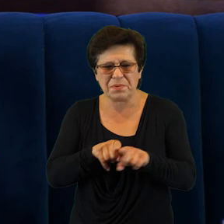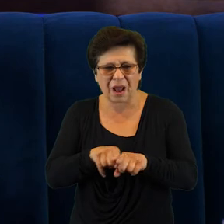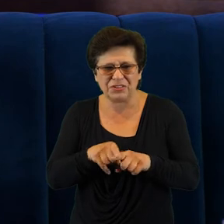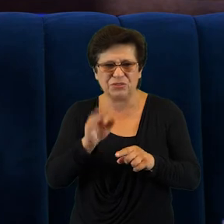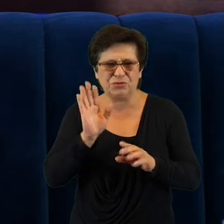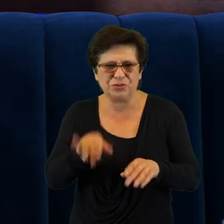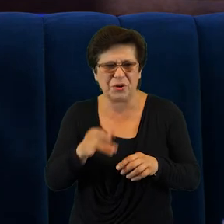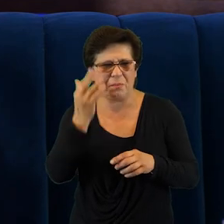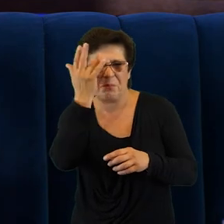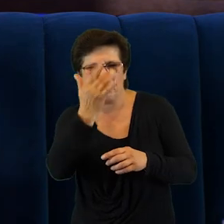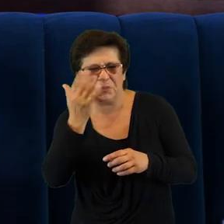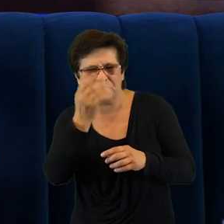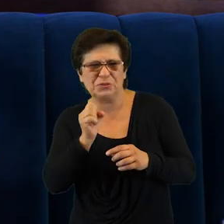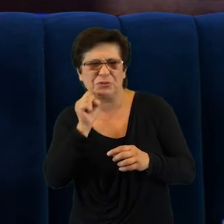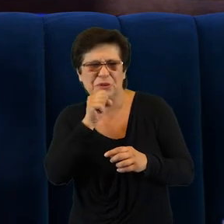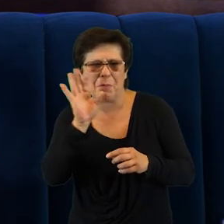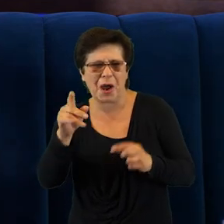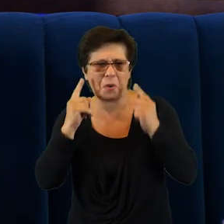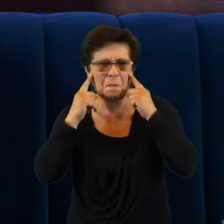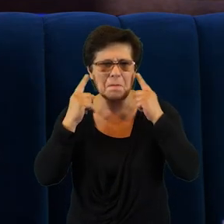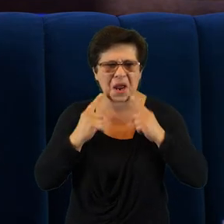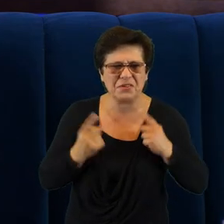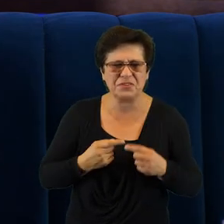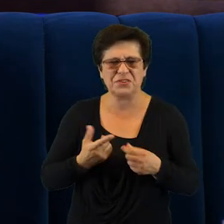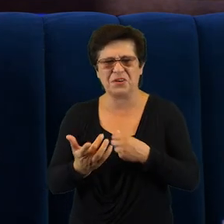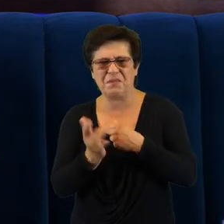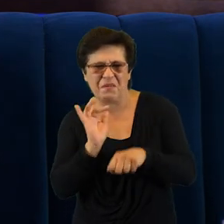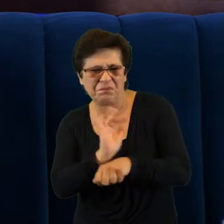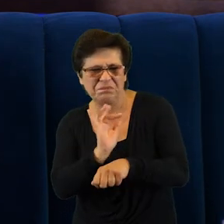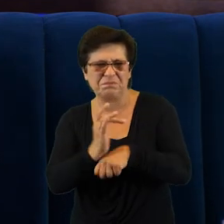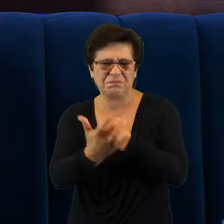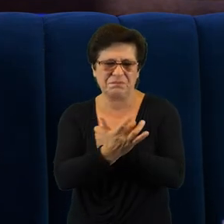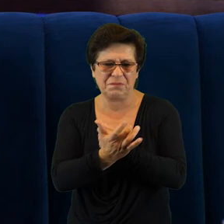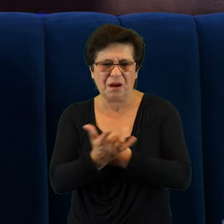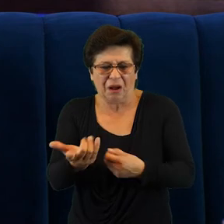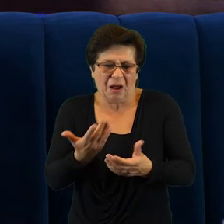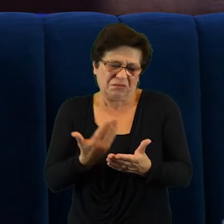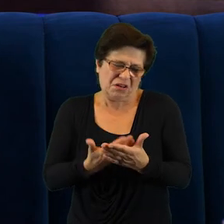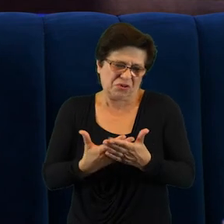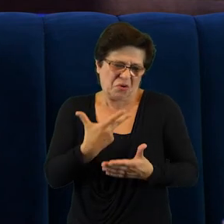chodzą w chałatach, mają pejsy i tak dalej. To go ośmieliło do tego, że dlaczego nie pisać o Żydach tak w Polsce?